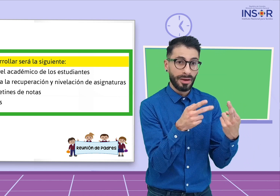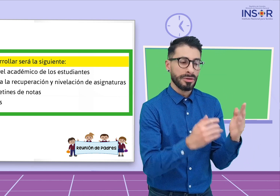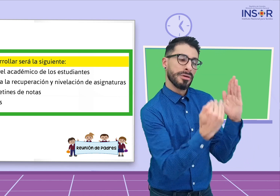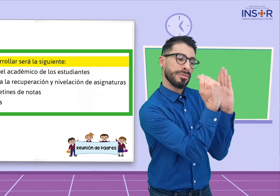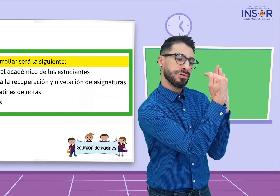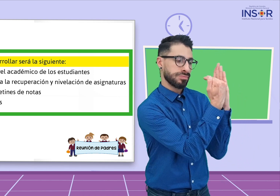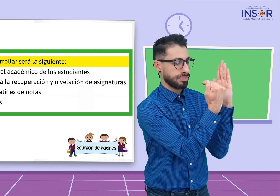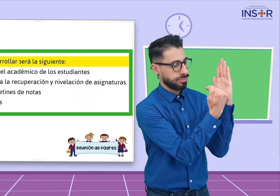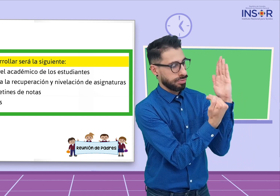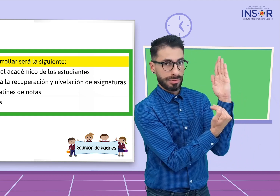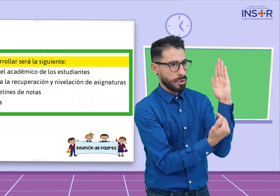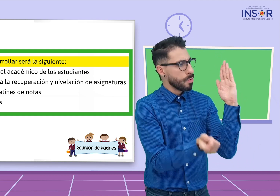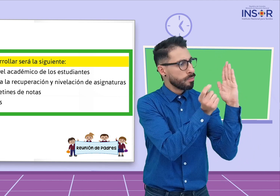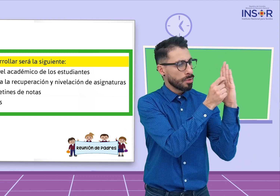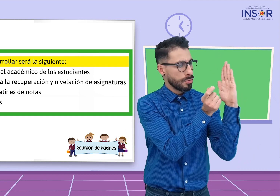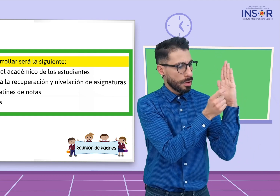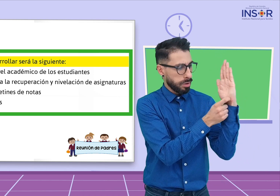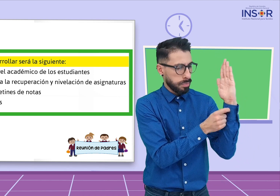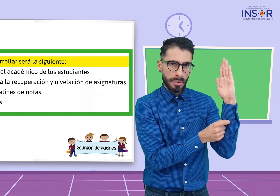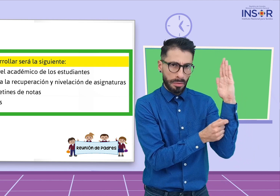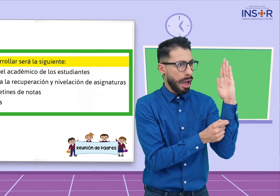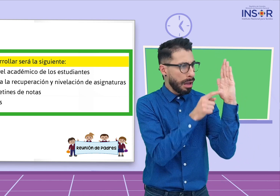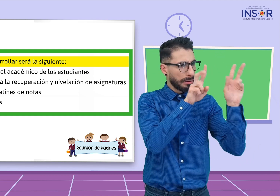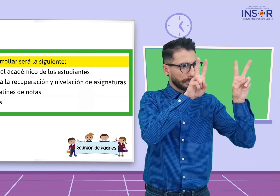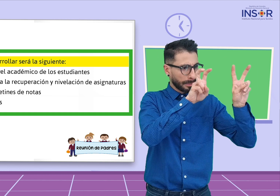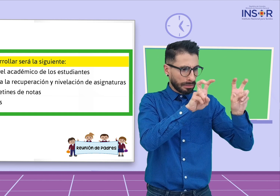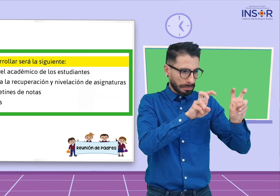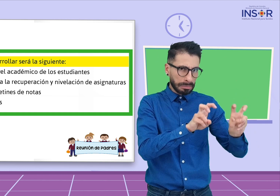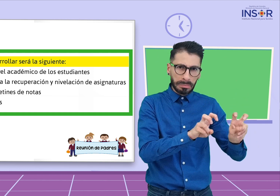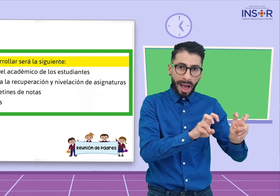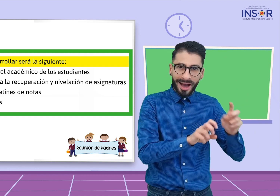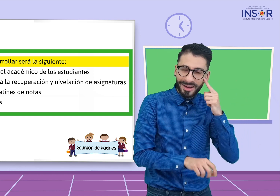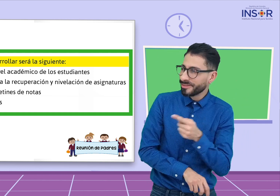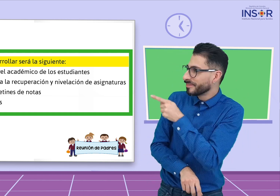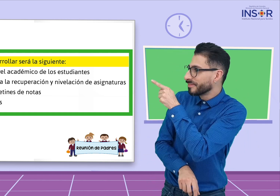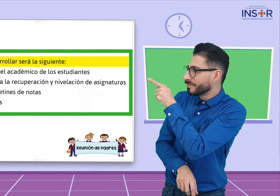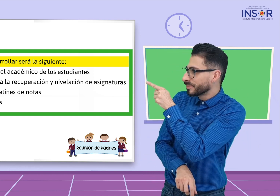“La agenda a desarrollar será la siguiente: "